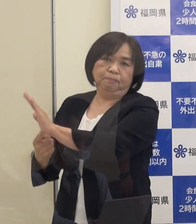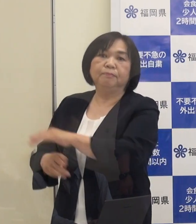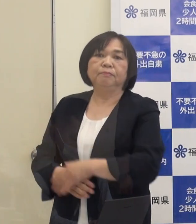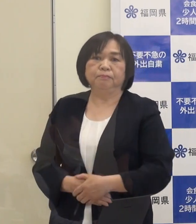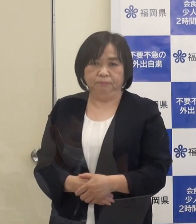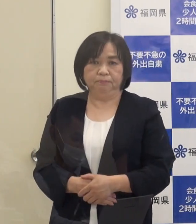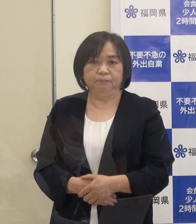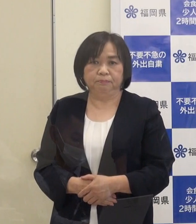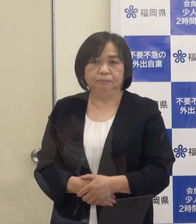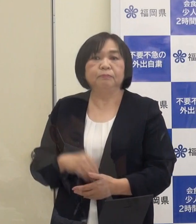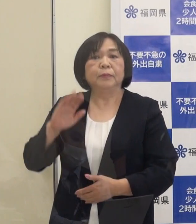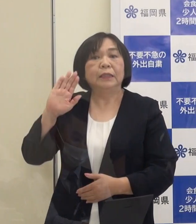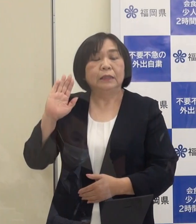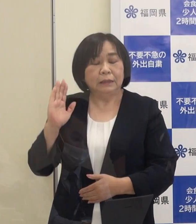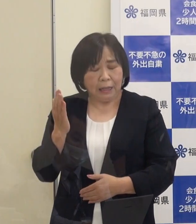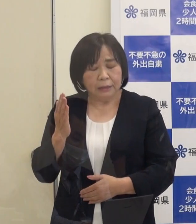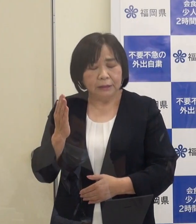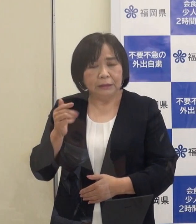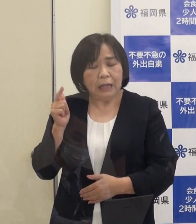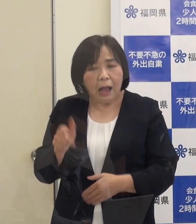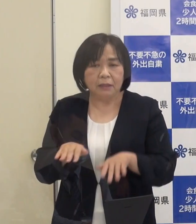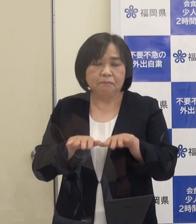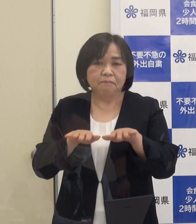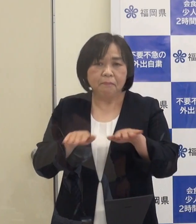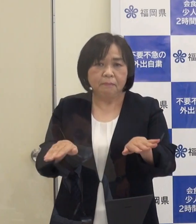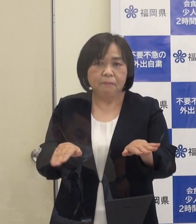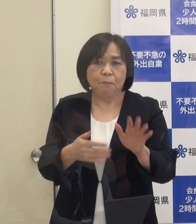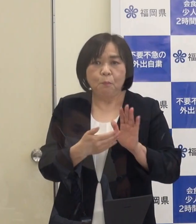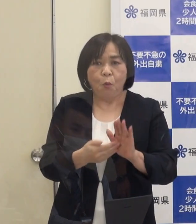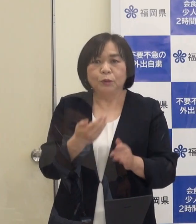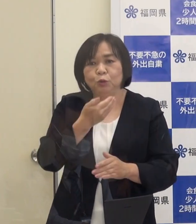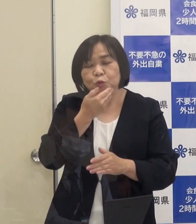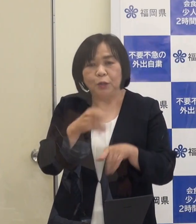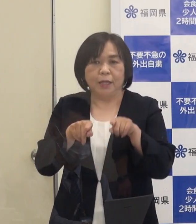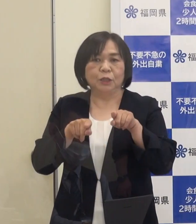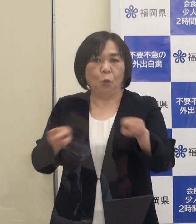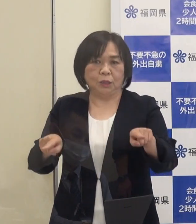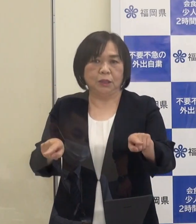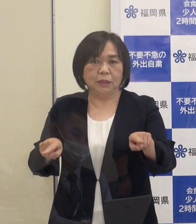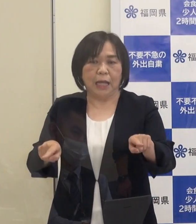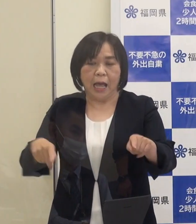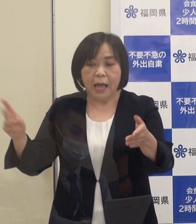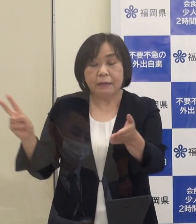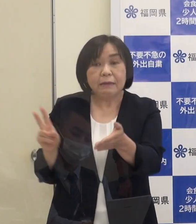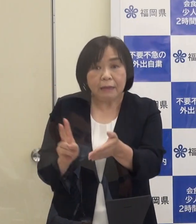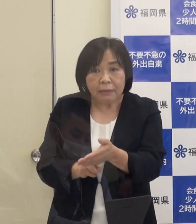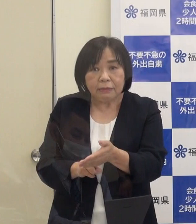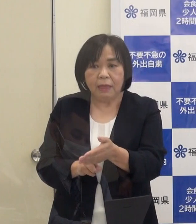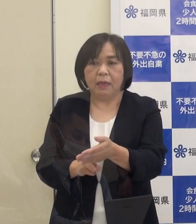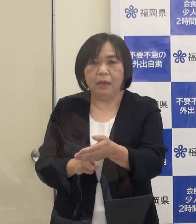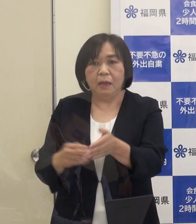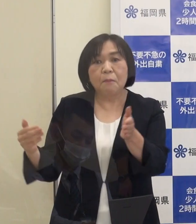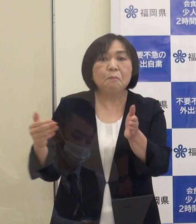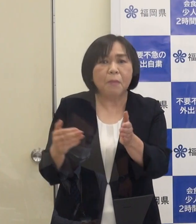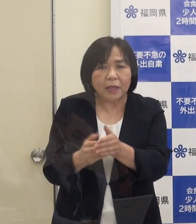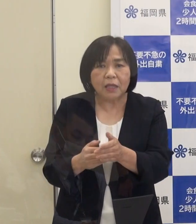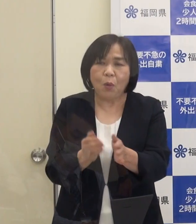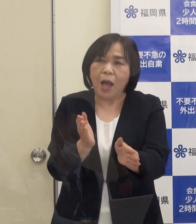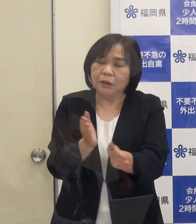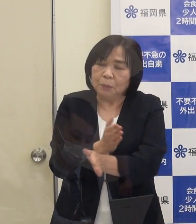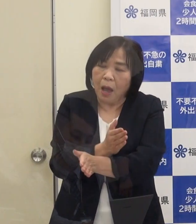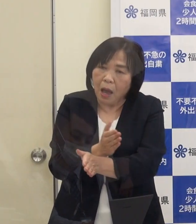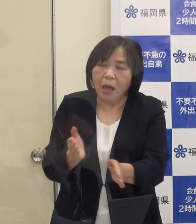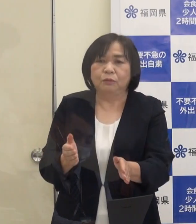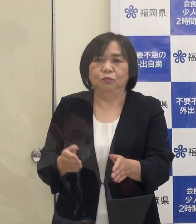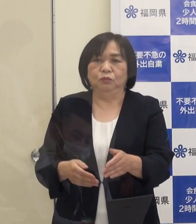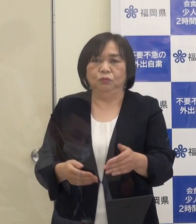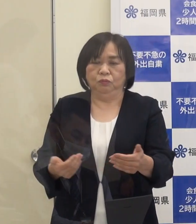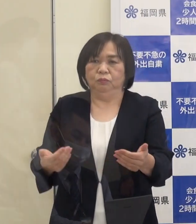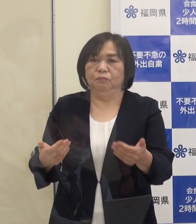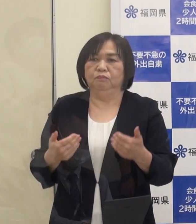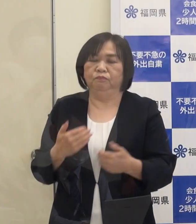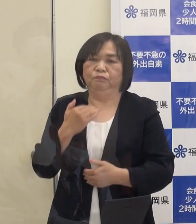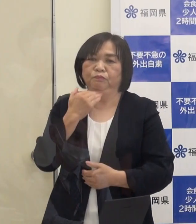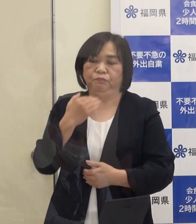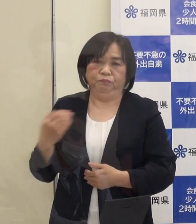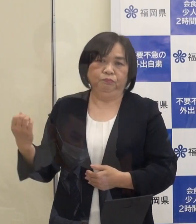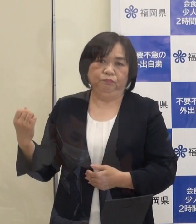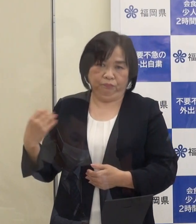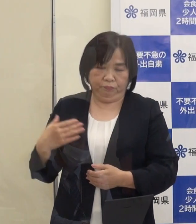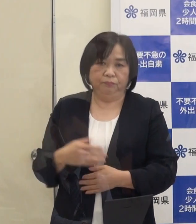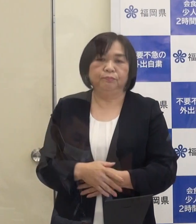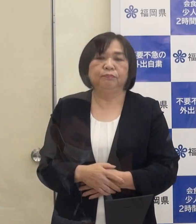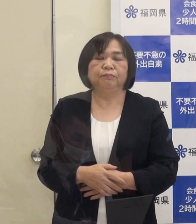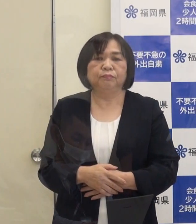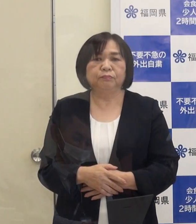しかし やはり「まん延防止等重点措置」が適用されるまでには 一定の期間を要すると思われます